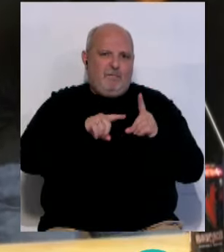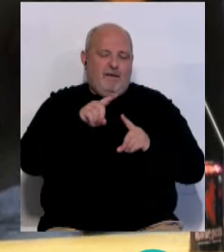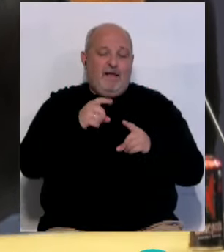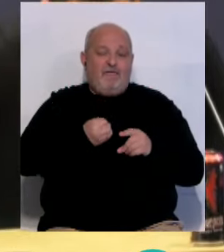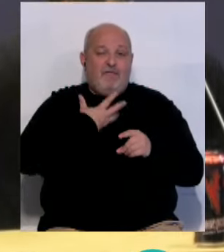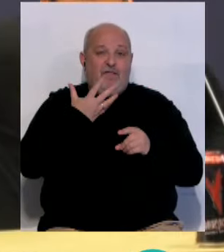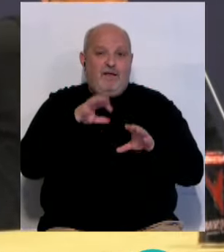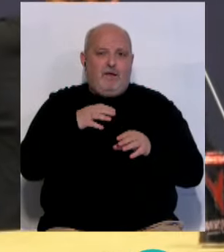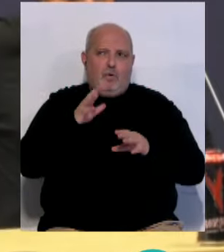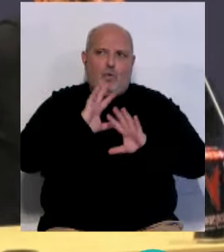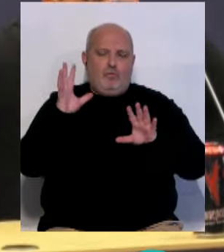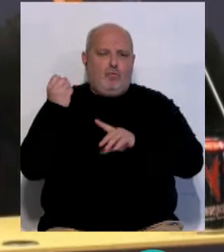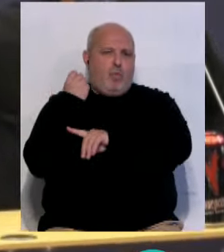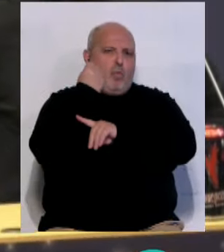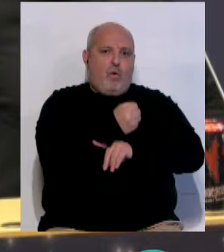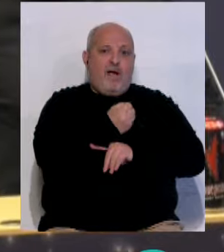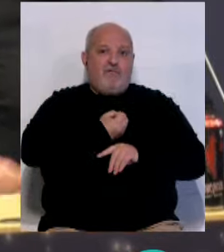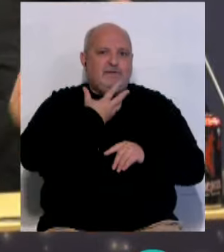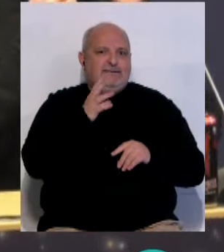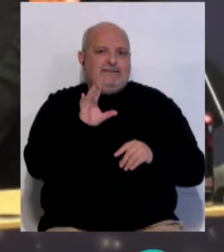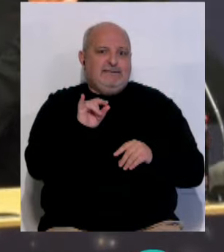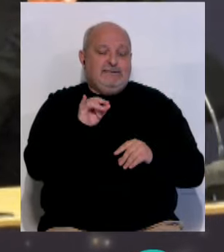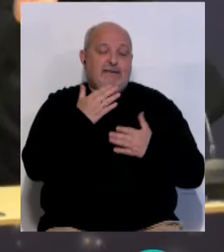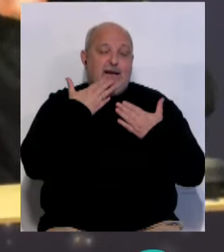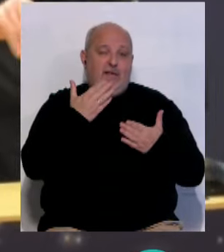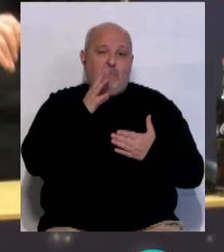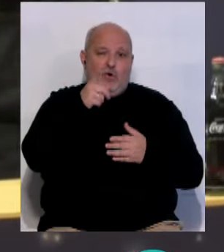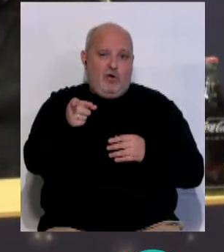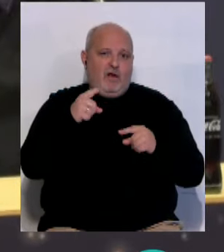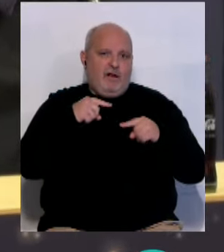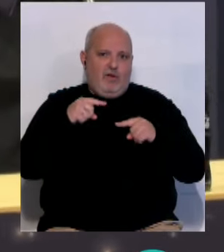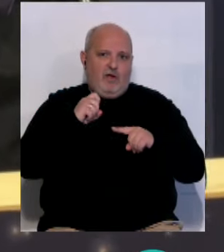Cádiz es Dios o sea yo digo y yo doy las gracias por estar con él por debutar o sea por debutar por